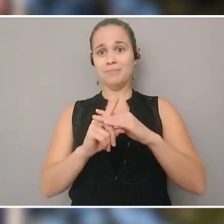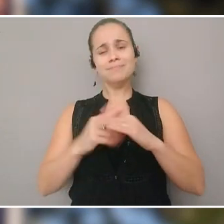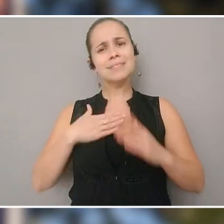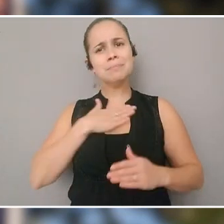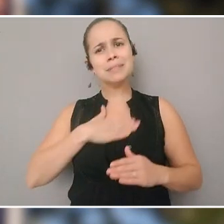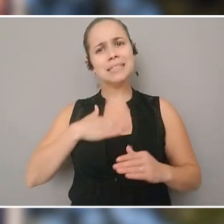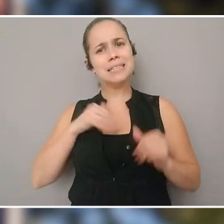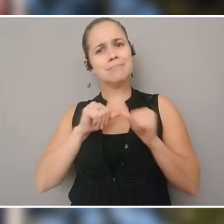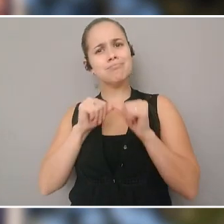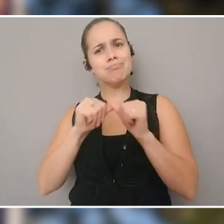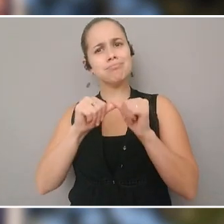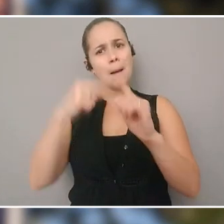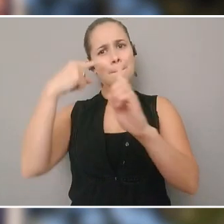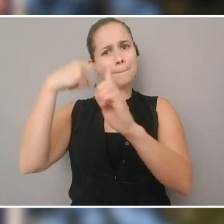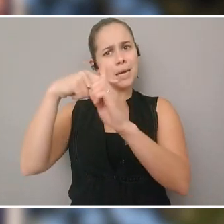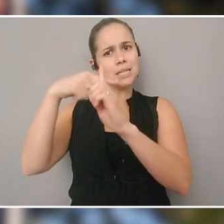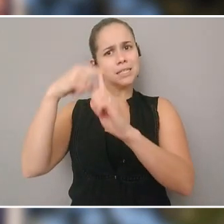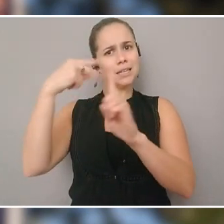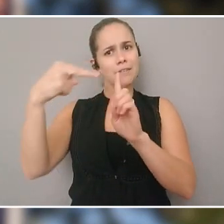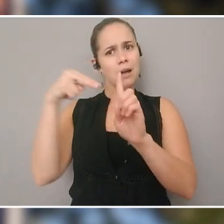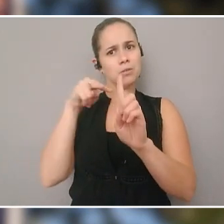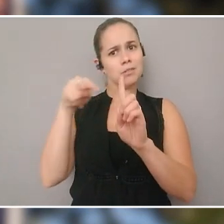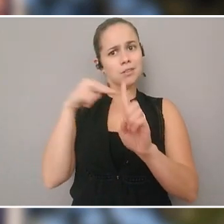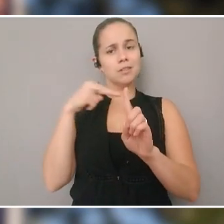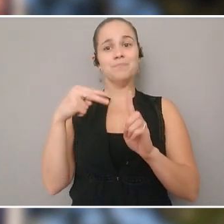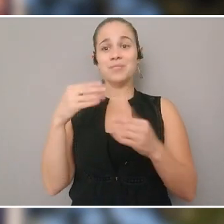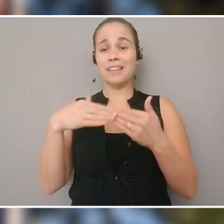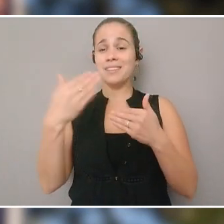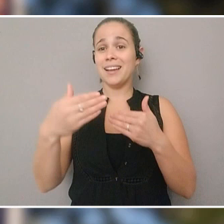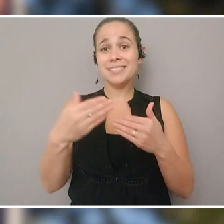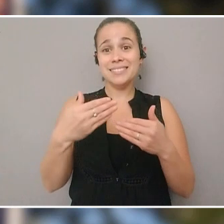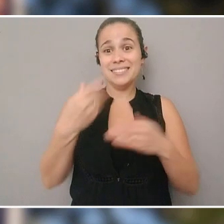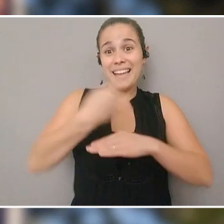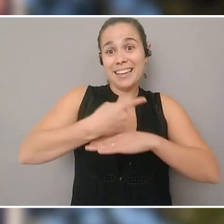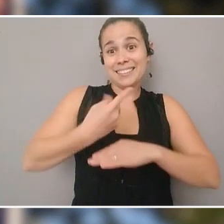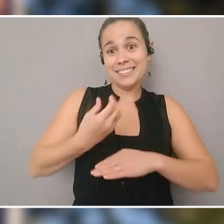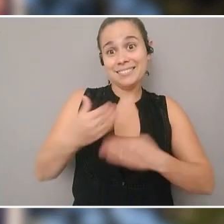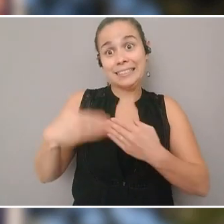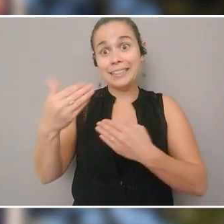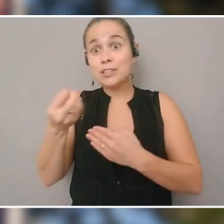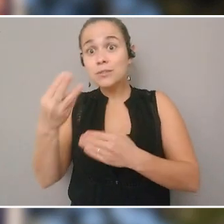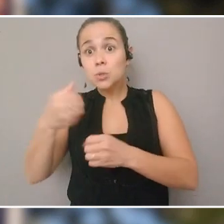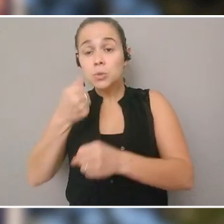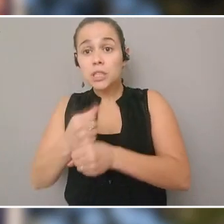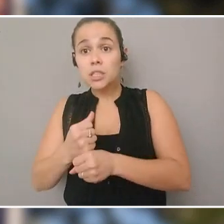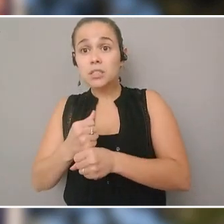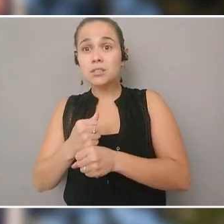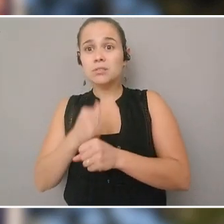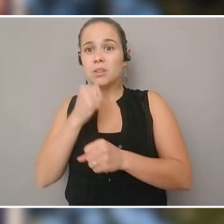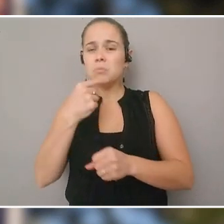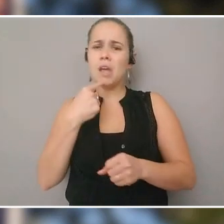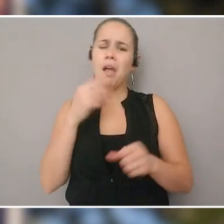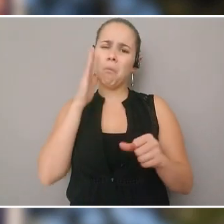positiva en los próximos días, meses y